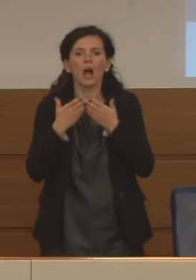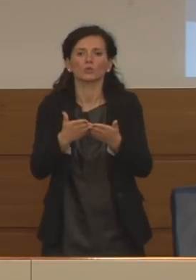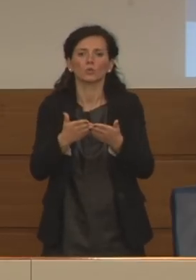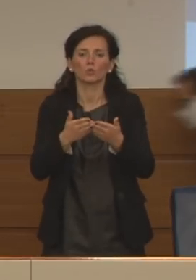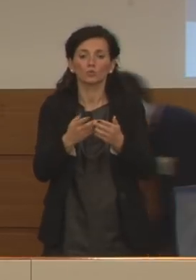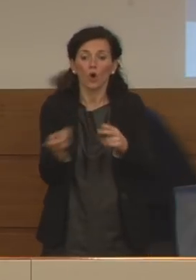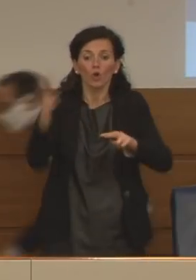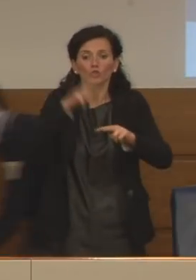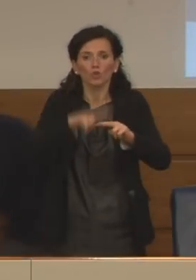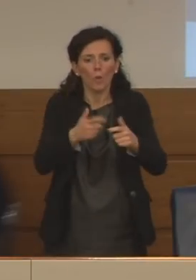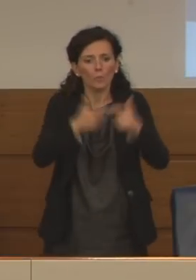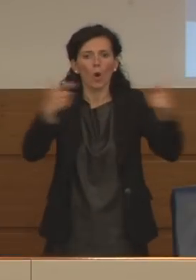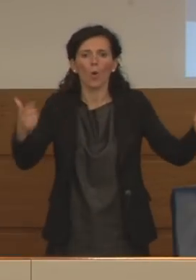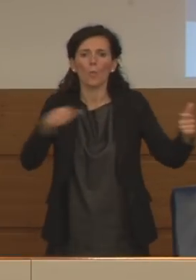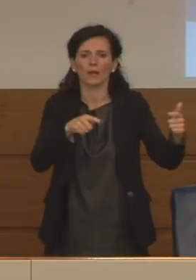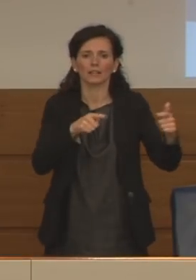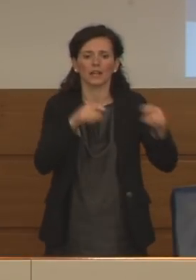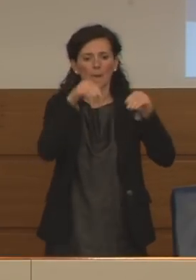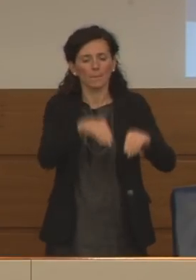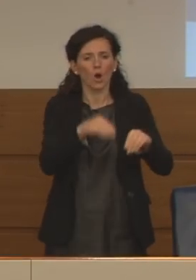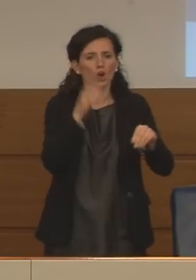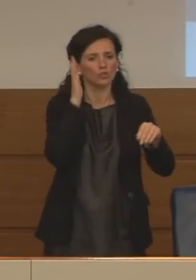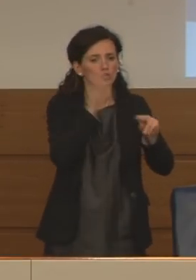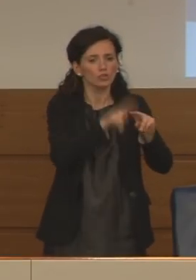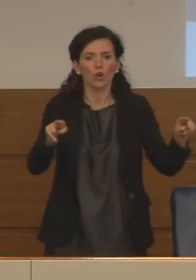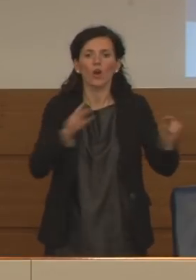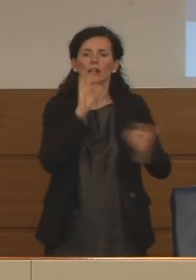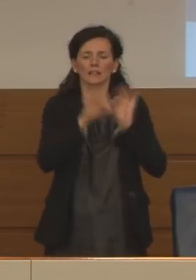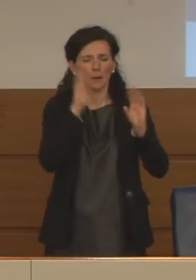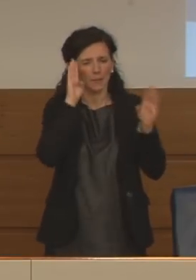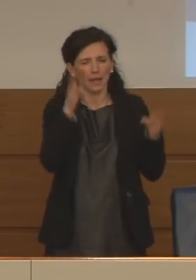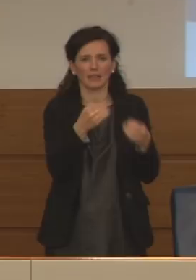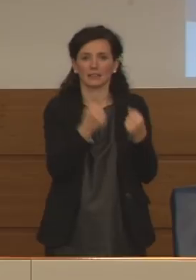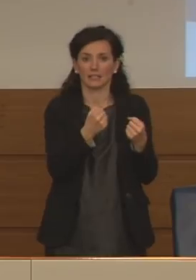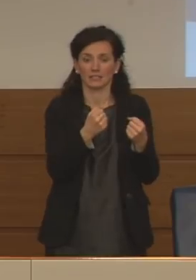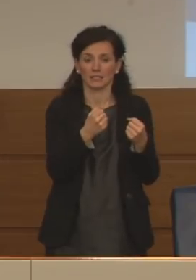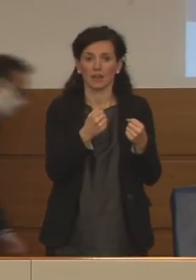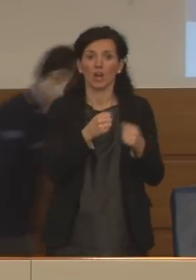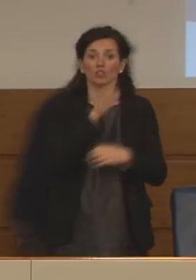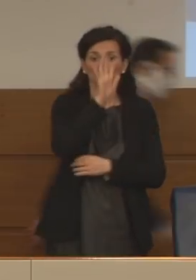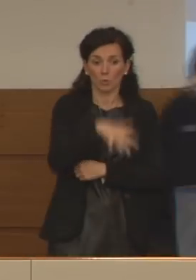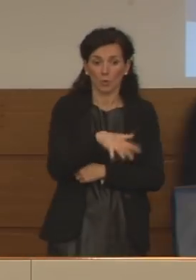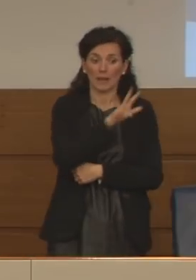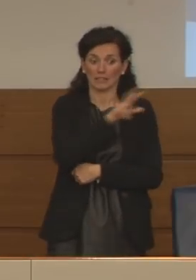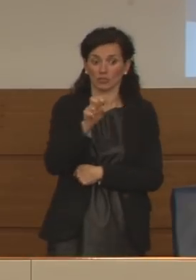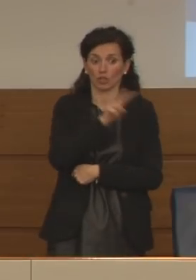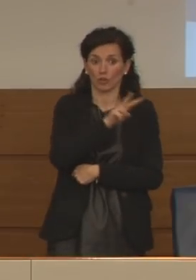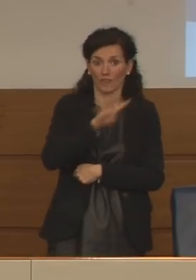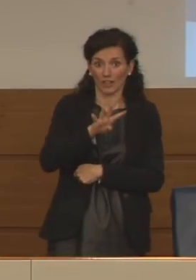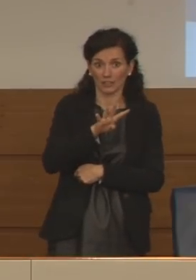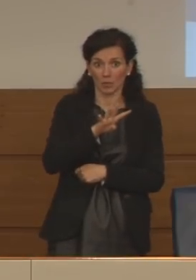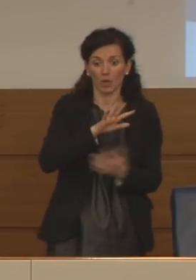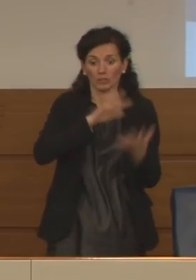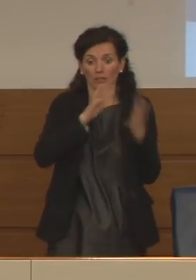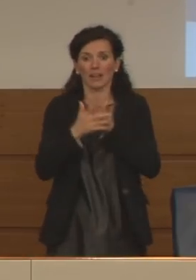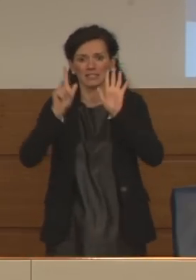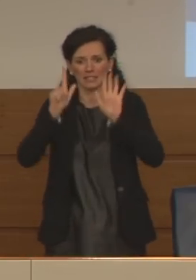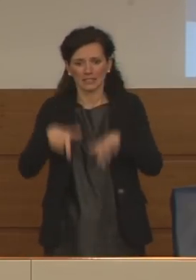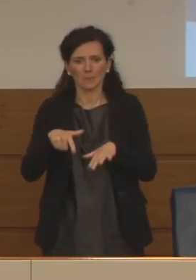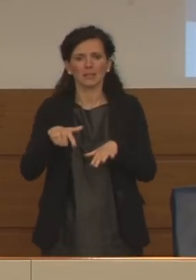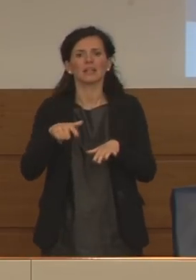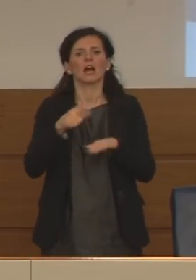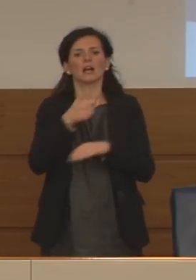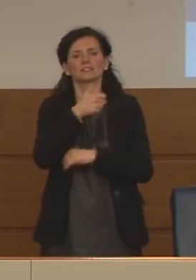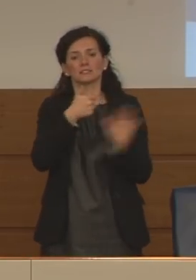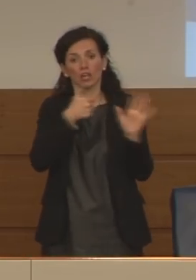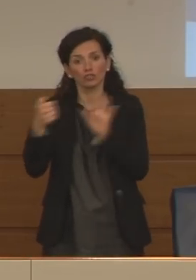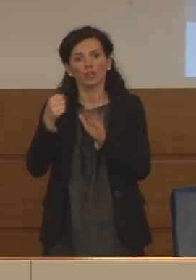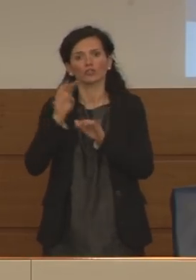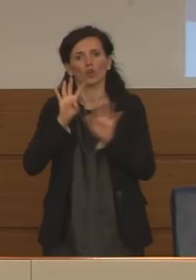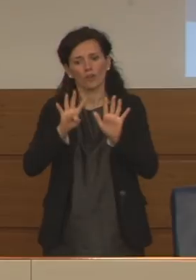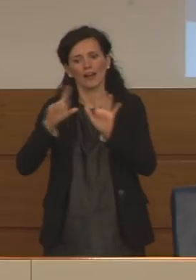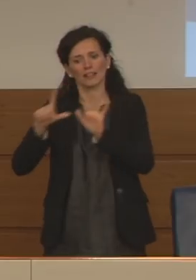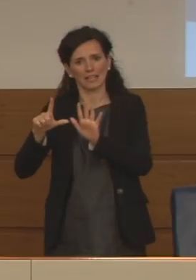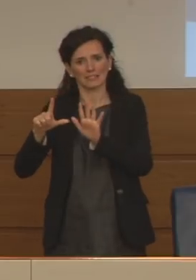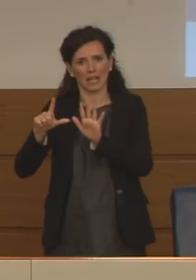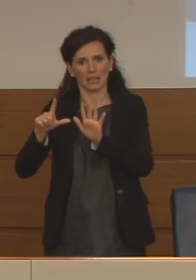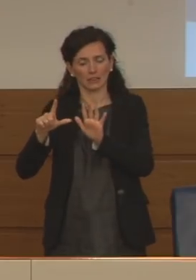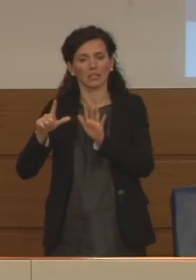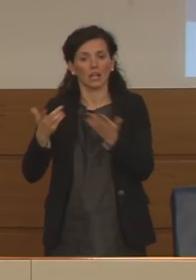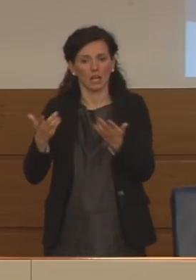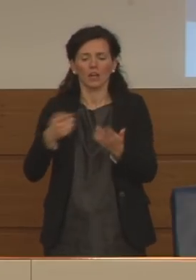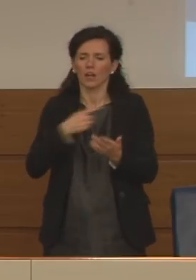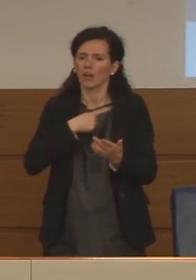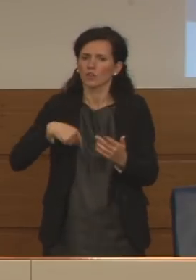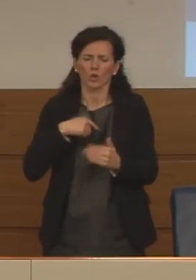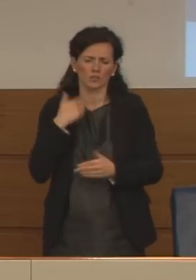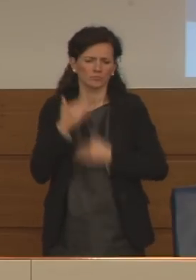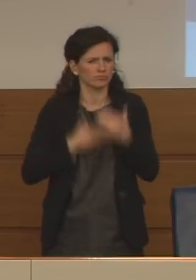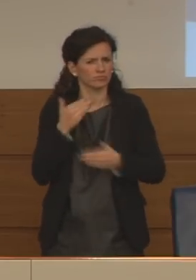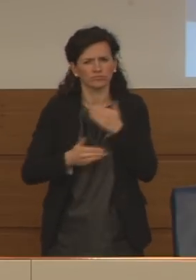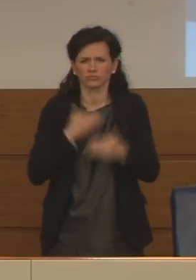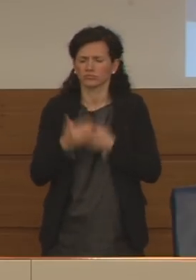Noi siamo passati in 20 giorni da 5.324 a 7.697. E stiamo correndo. Corriamo senza sosta.